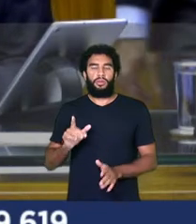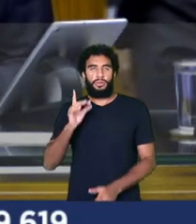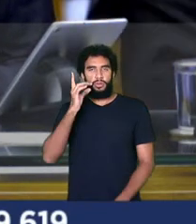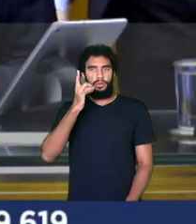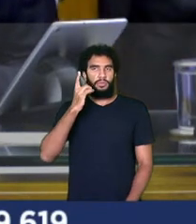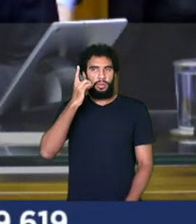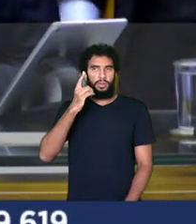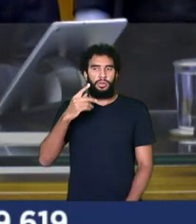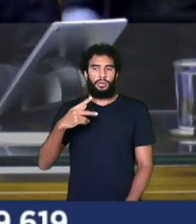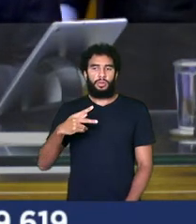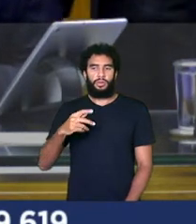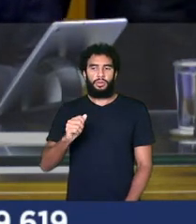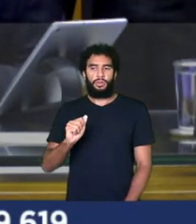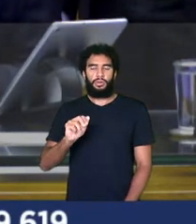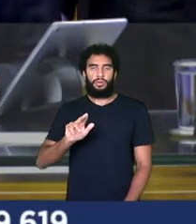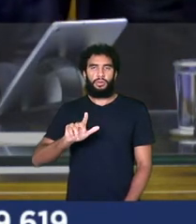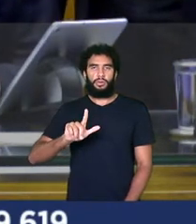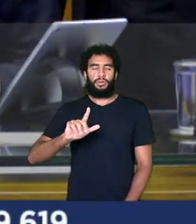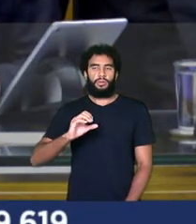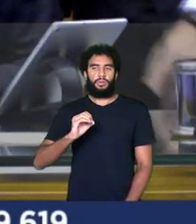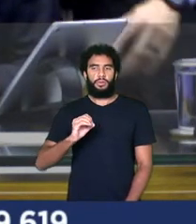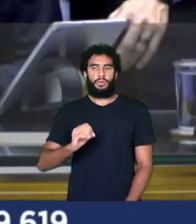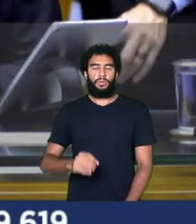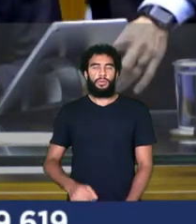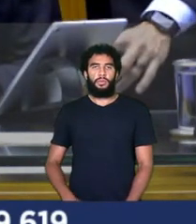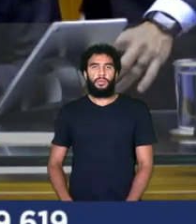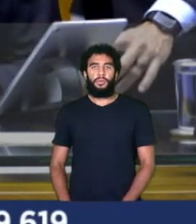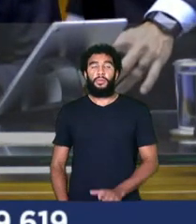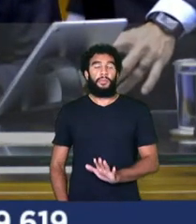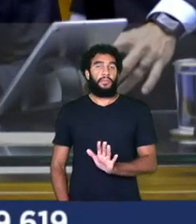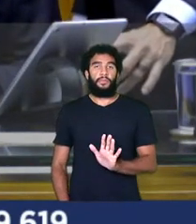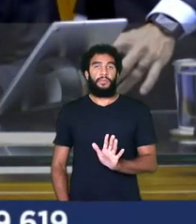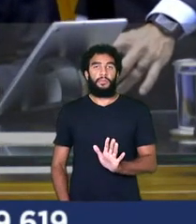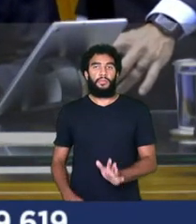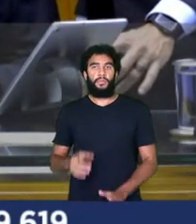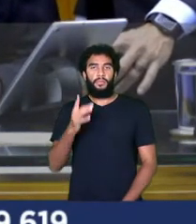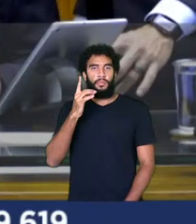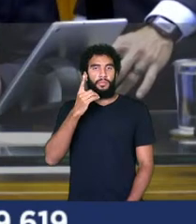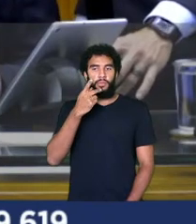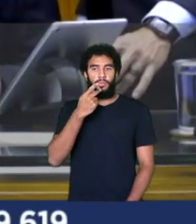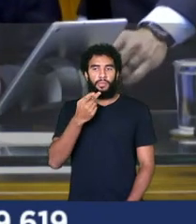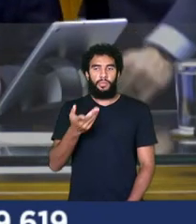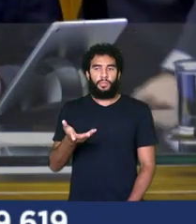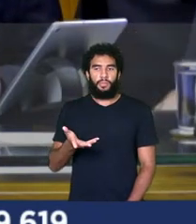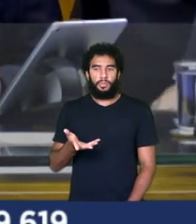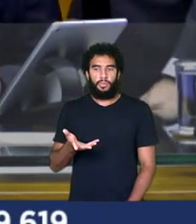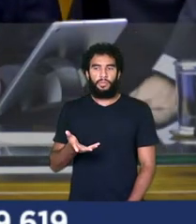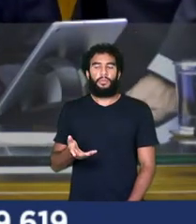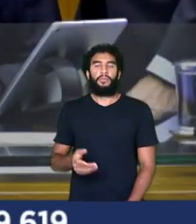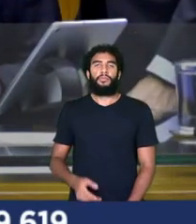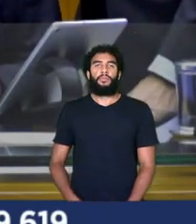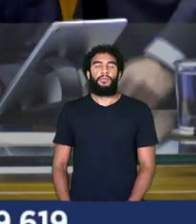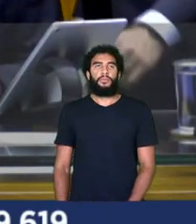ESTAVA NA FRENTE DO DEPUTADO PAULO. [PRESIDENTE]: AH, DO PAULO TEIXEIRA? [DEPUTADA]: NÃO, DO DEPUTADO QUE ACABA DE FALAR.